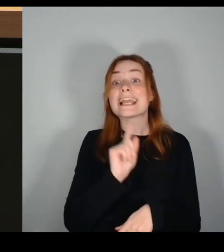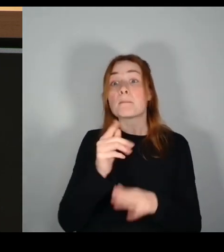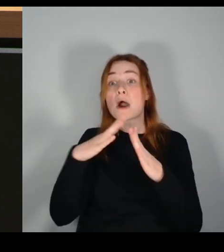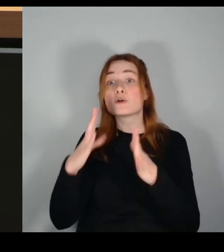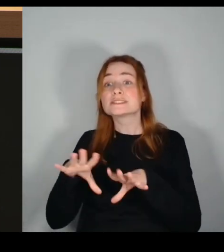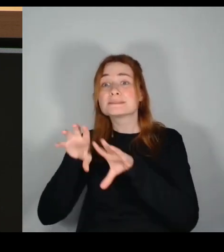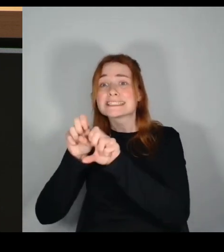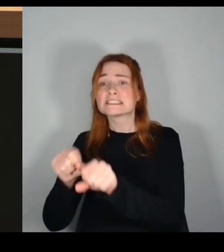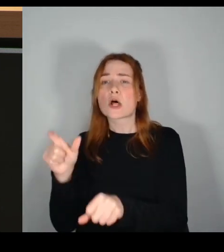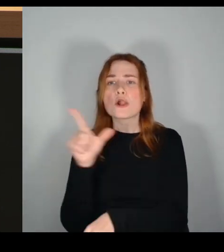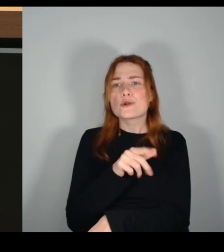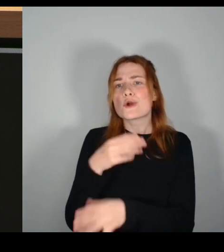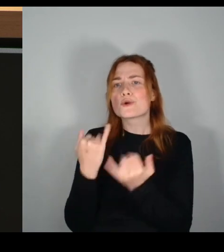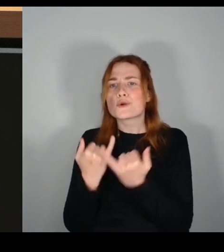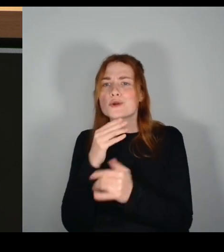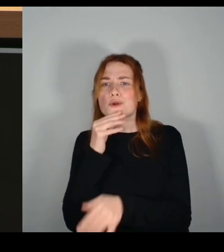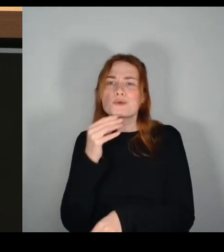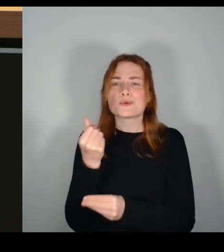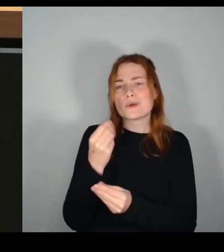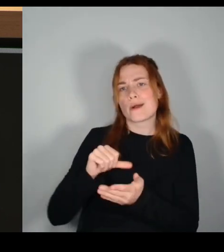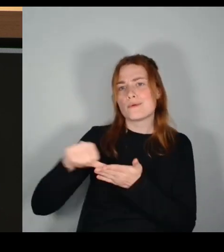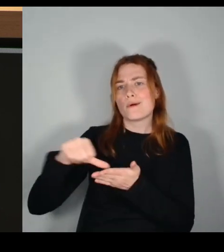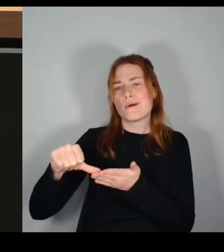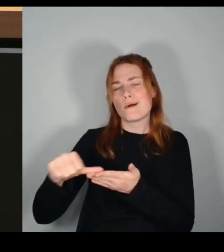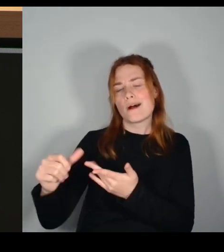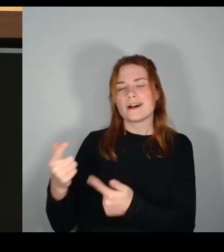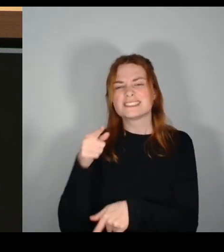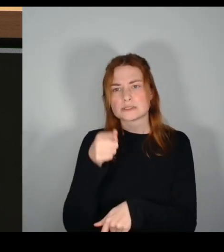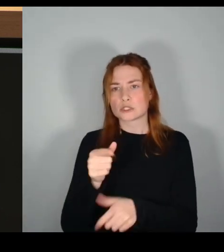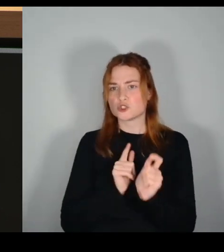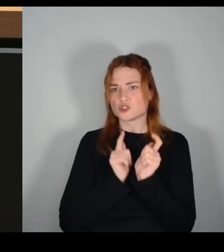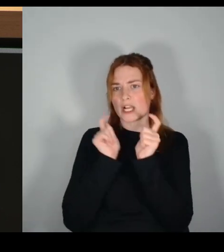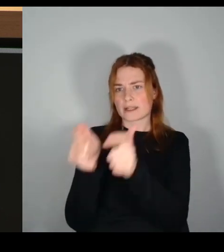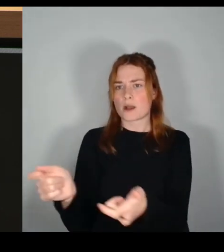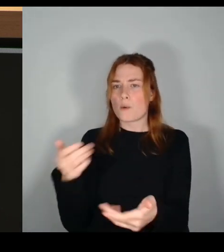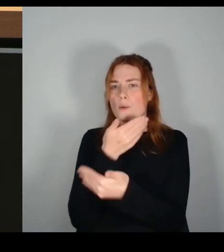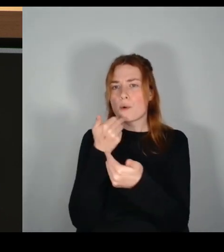Zitat Ende. Mit solchen Aussagen kann man zwar am rechten Rand fischen, lieber Herr